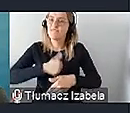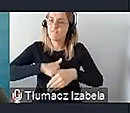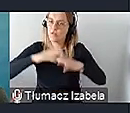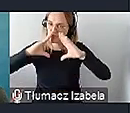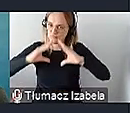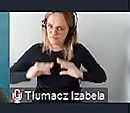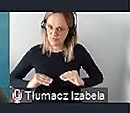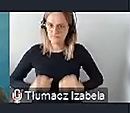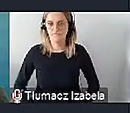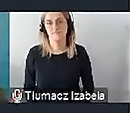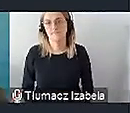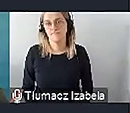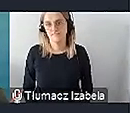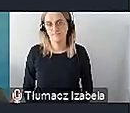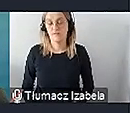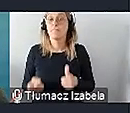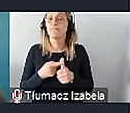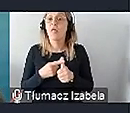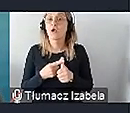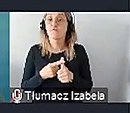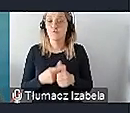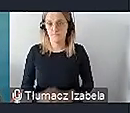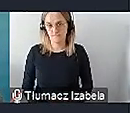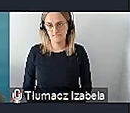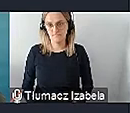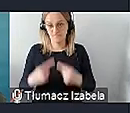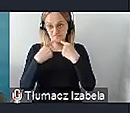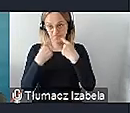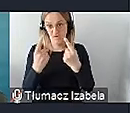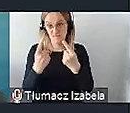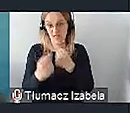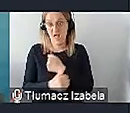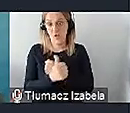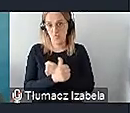Po pierwsze - powiemy sobie o argumentach króciutko.